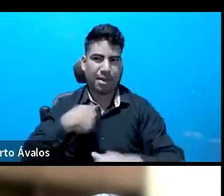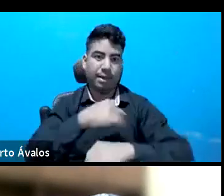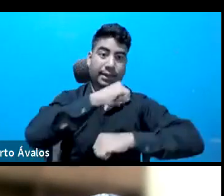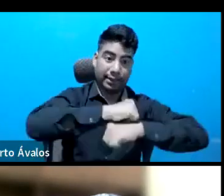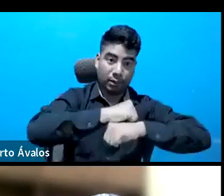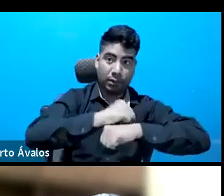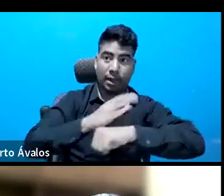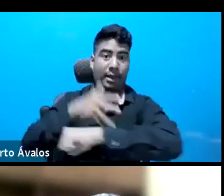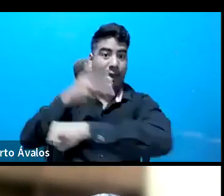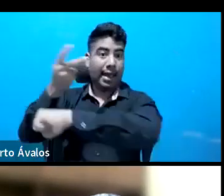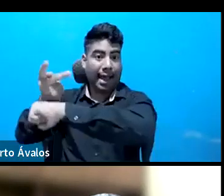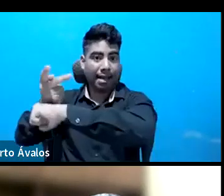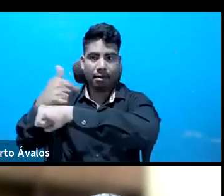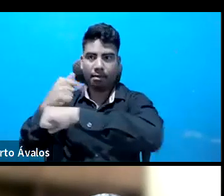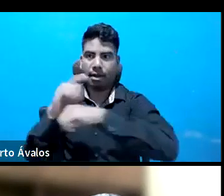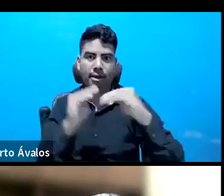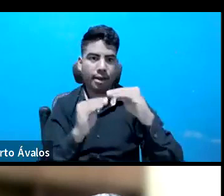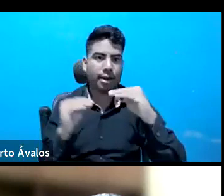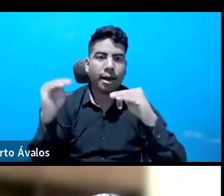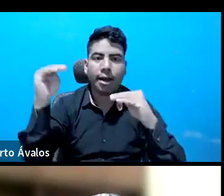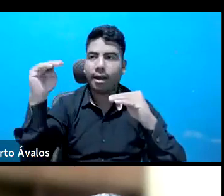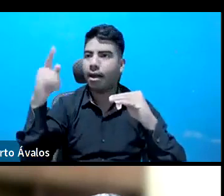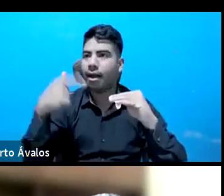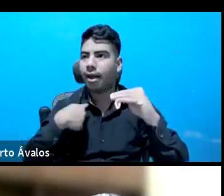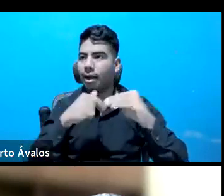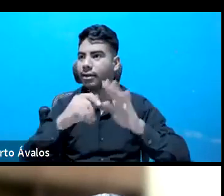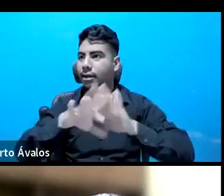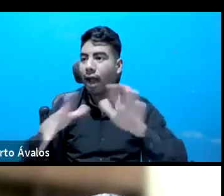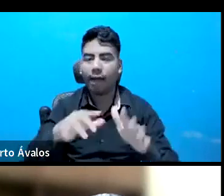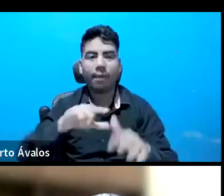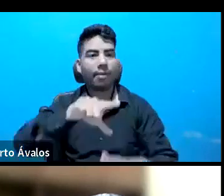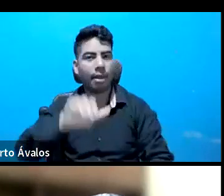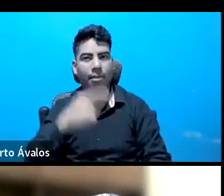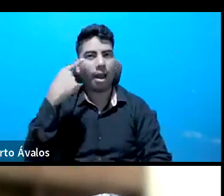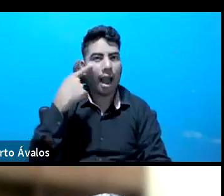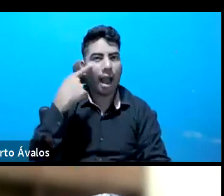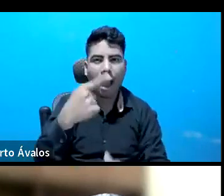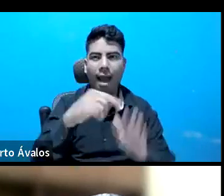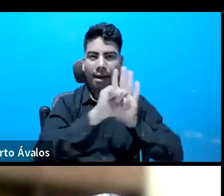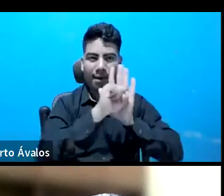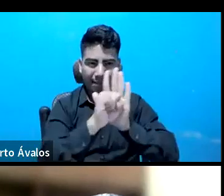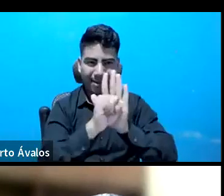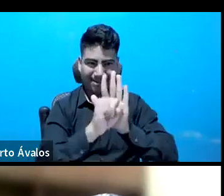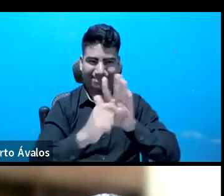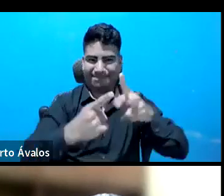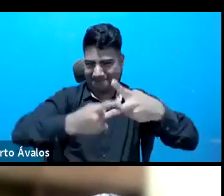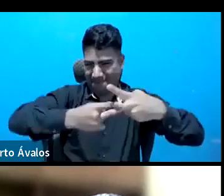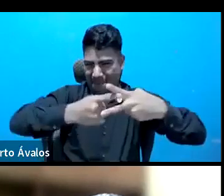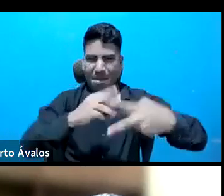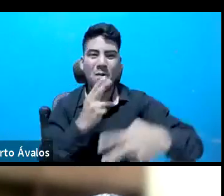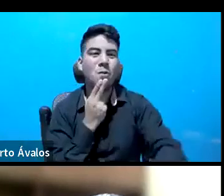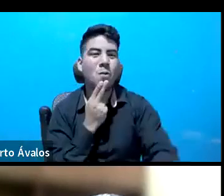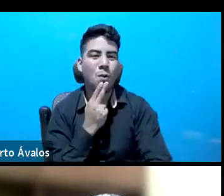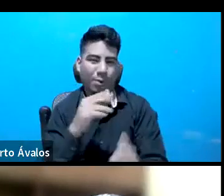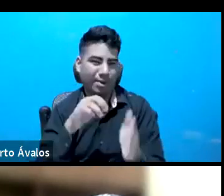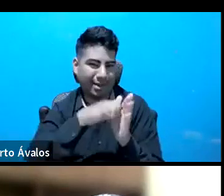que pasan de año , por ejemplo , por ejemplo, en secundaria prepa en prepa, ya ponen los símbolos matemáticos matemáticos, ya matemáticos, ya usan este